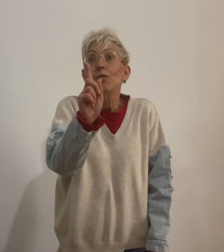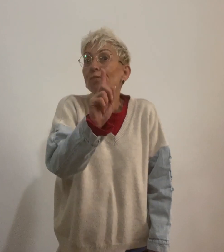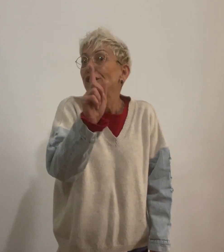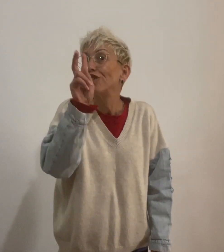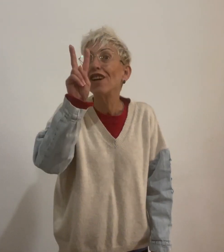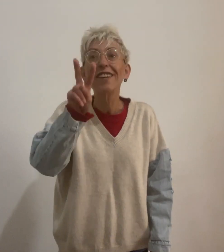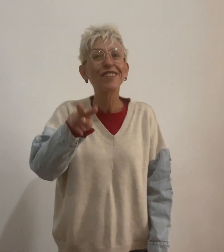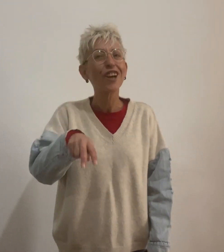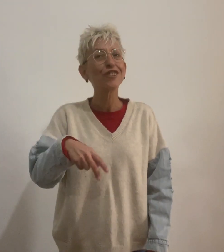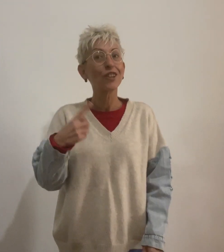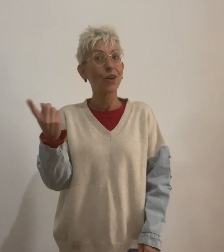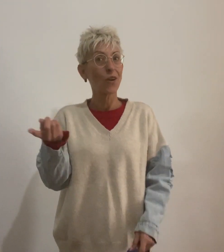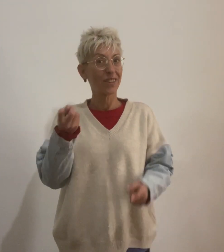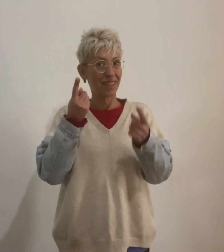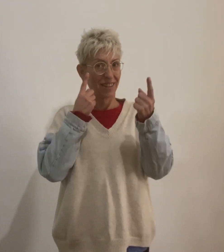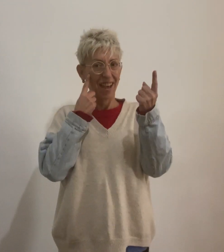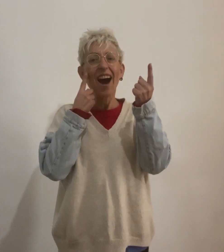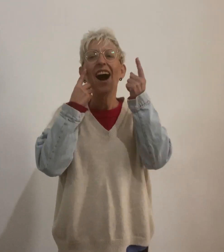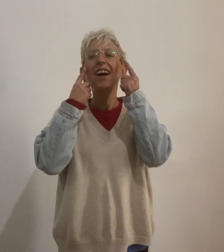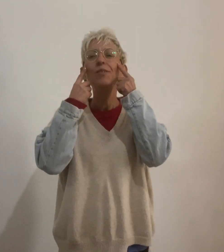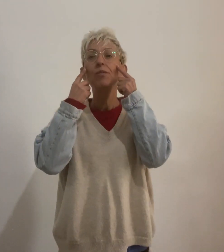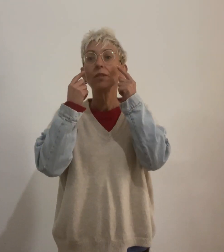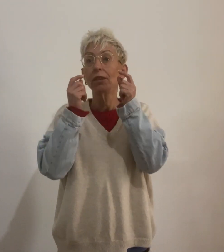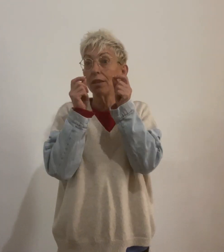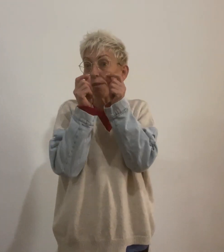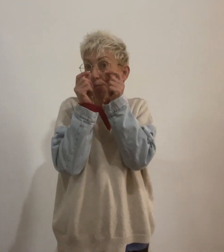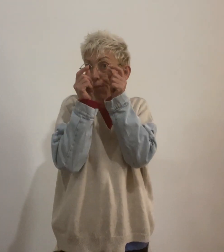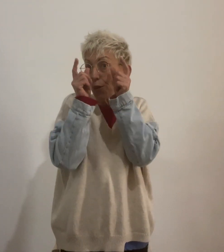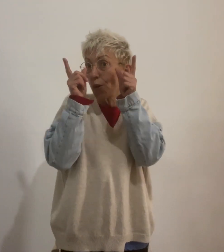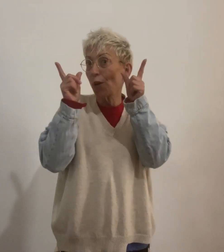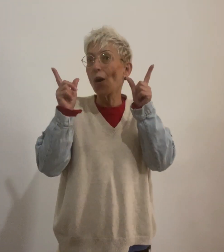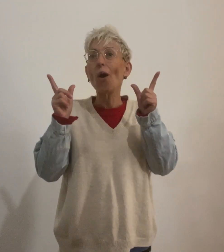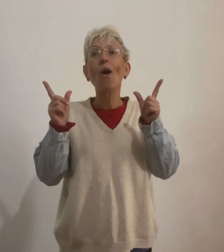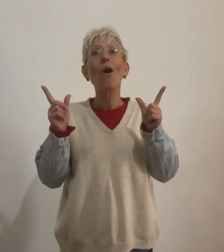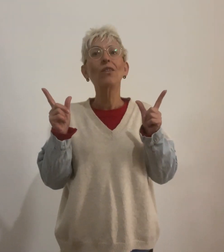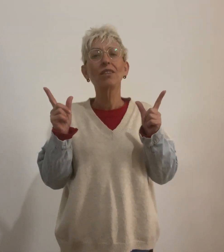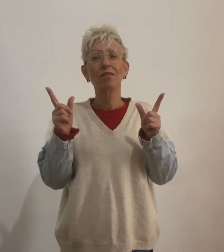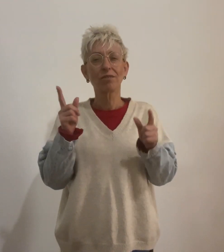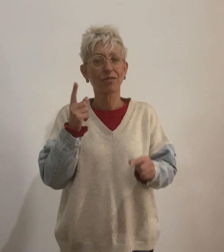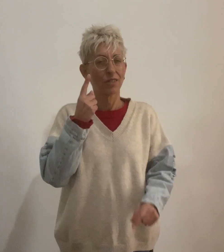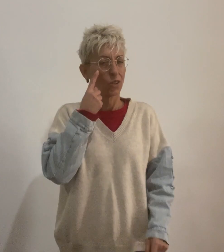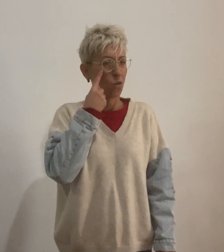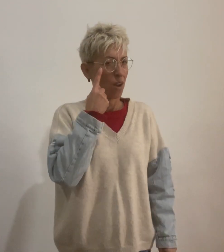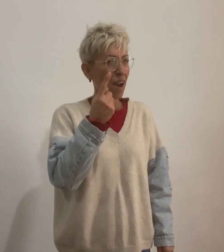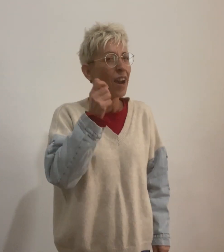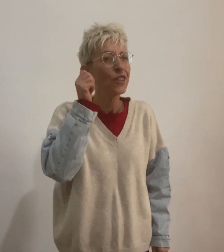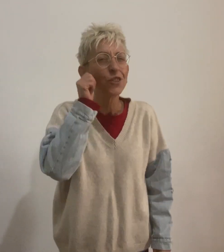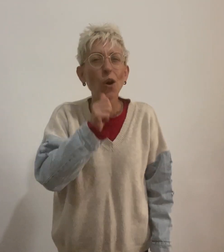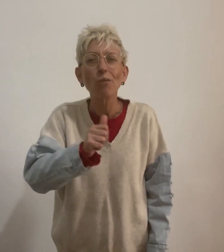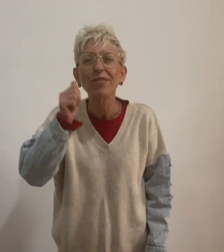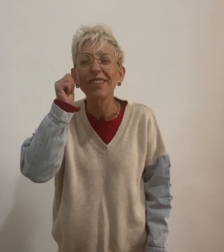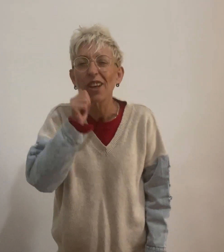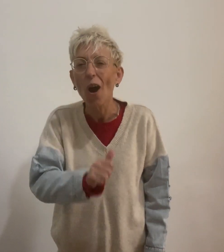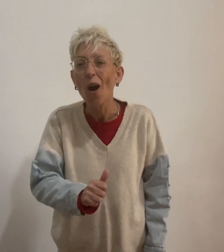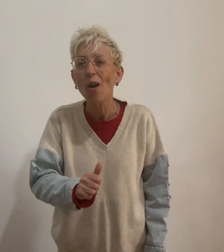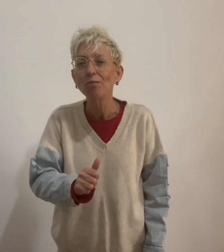ומי שיש לו עיניים פקוחות רואה יום יום